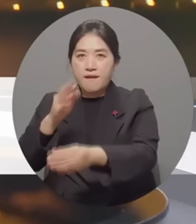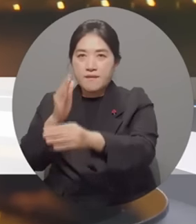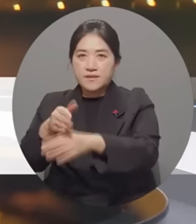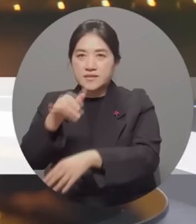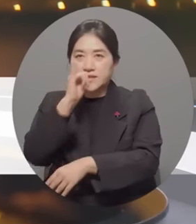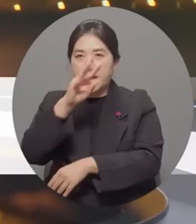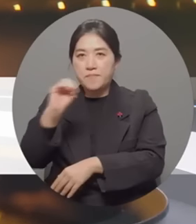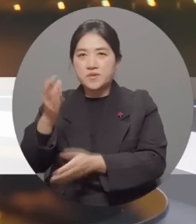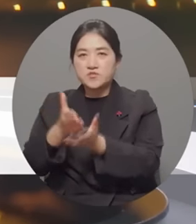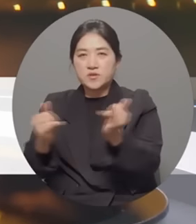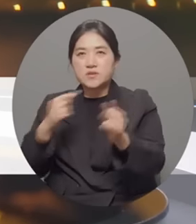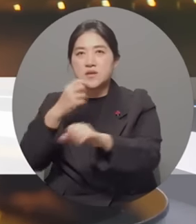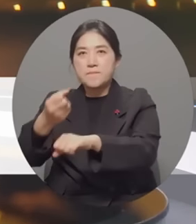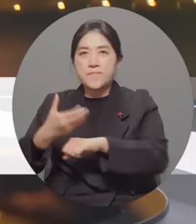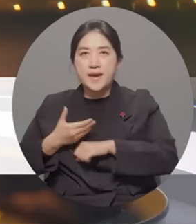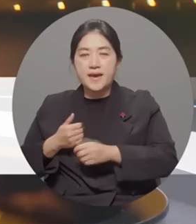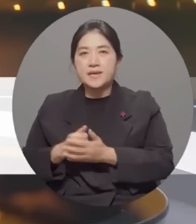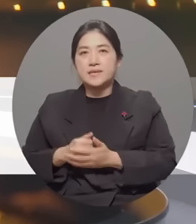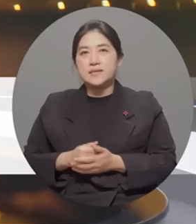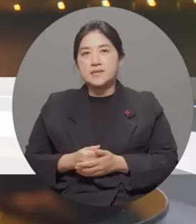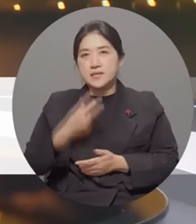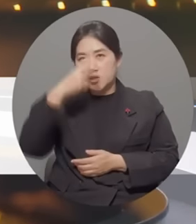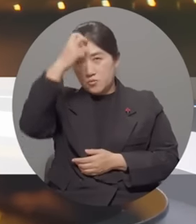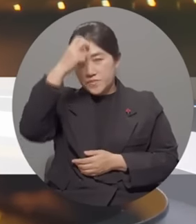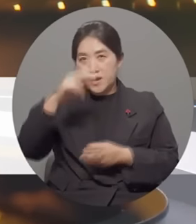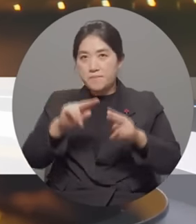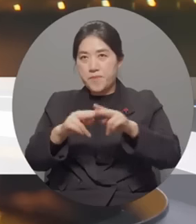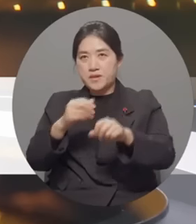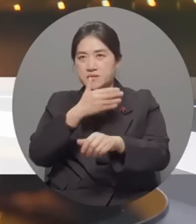다리 역할을 했다는 사실을 MBC 취재진에게전해왔습니다.